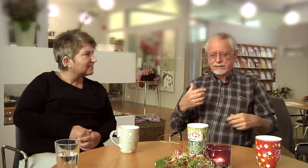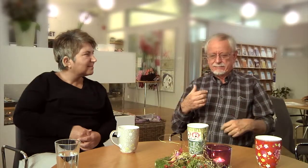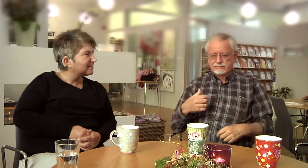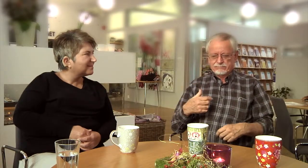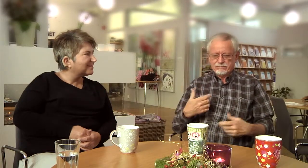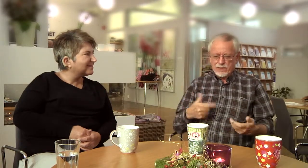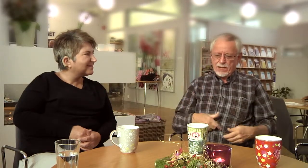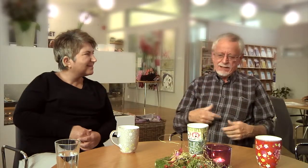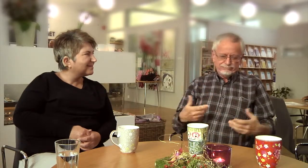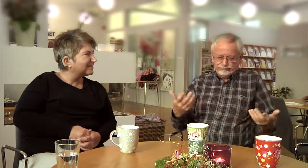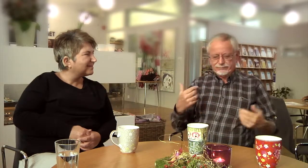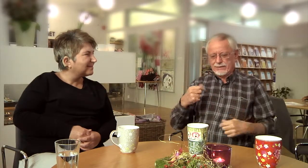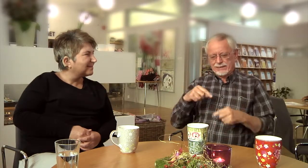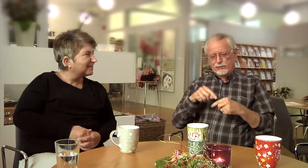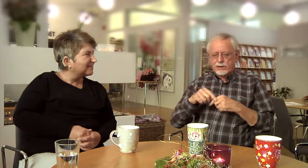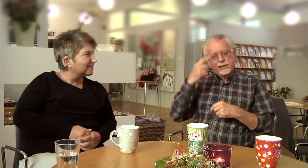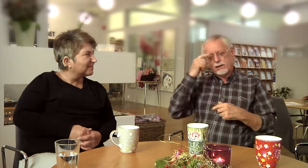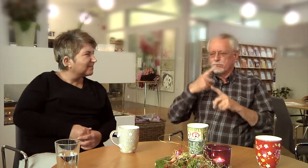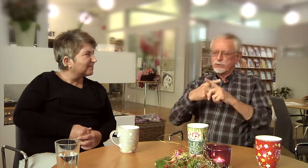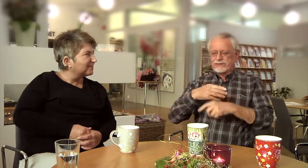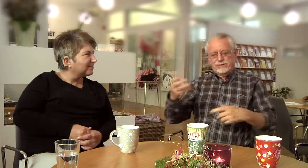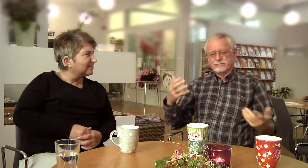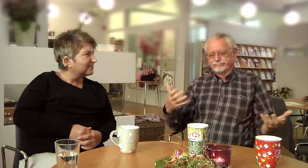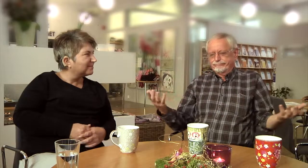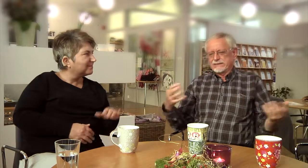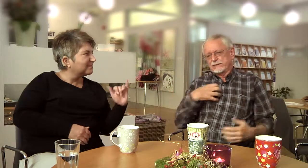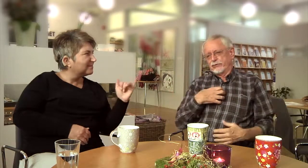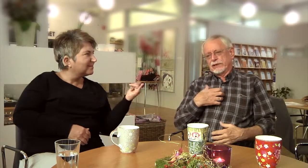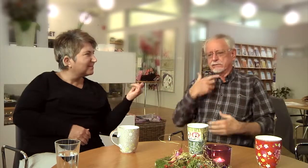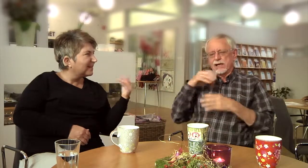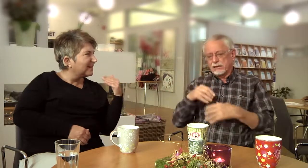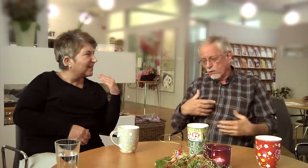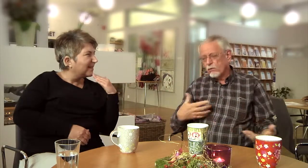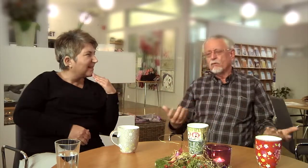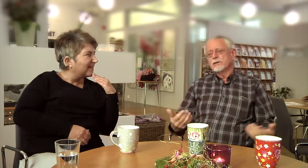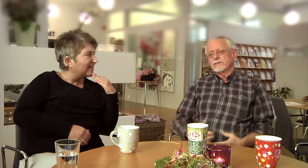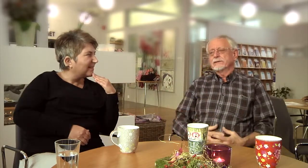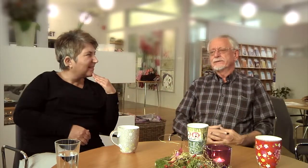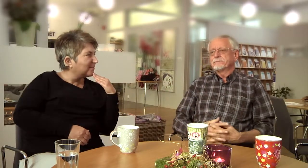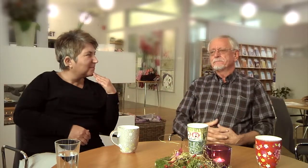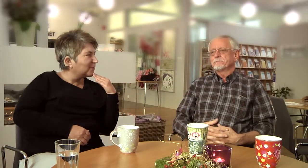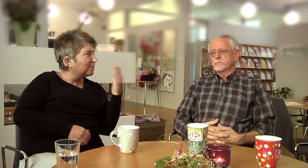Jeg må spøke litt med kreften innimellom og ha et godt forhold til den. Den er ikke så farlig, sa legen, så da ser jeg positivt på det.